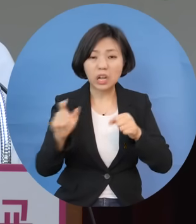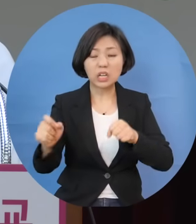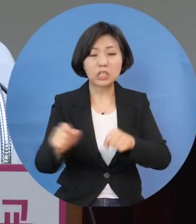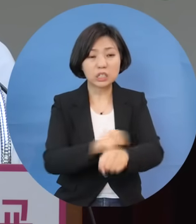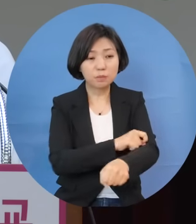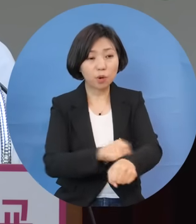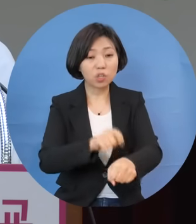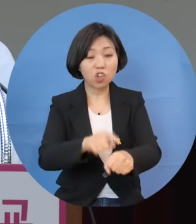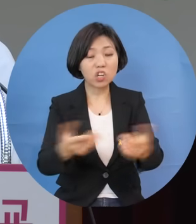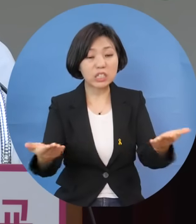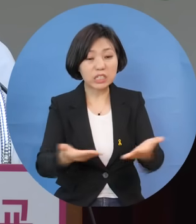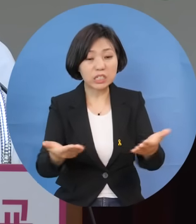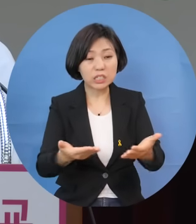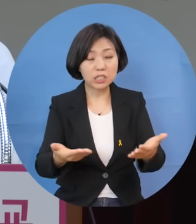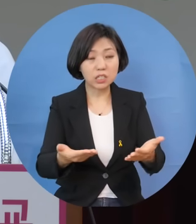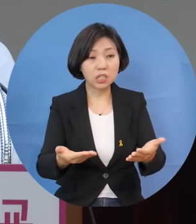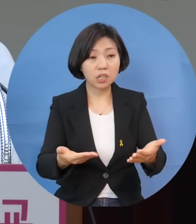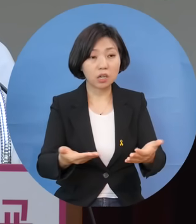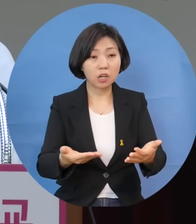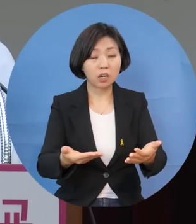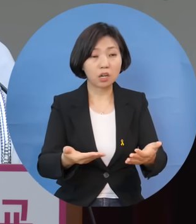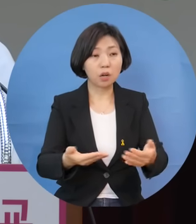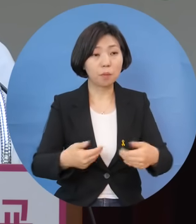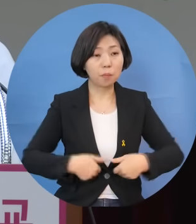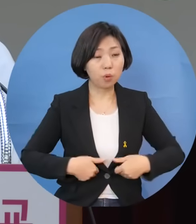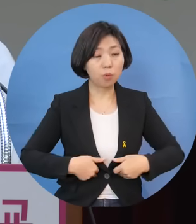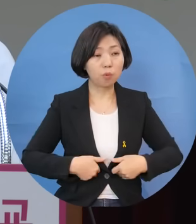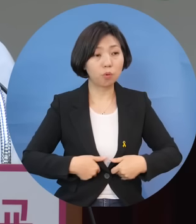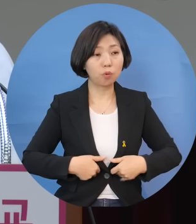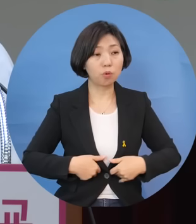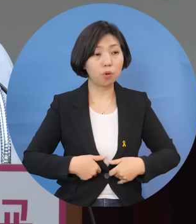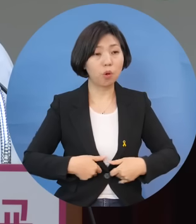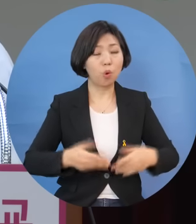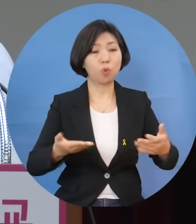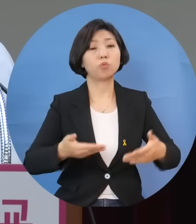일 안 해도 된다. 밥도 그냥 먹어도 된다 했는데 공부 안 하려면 일하러 가면 되지"